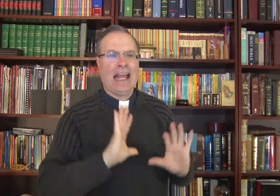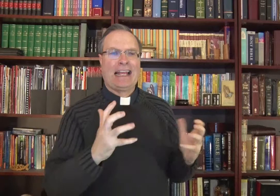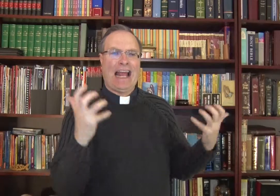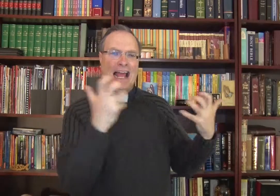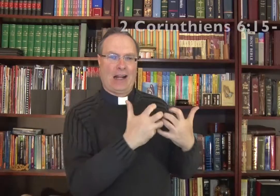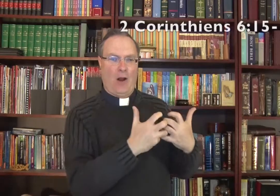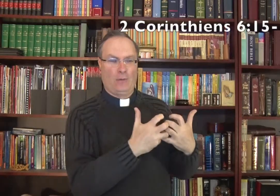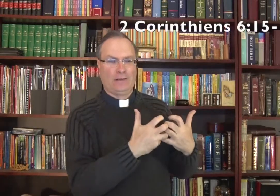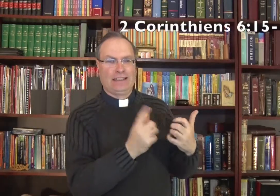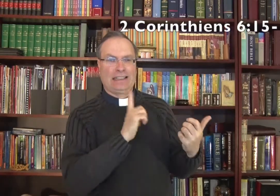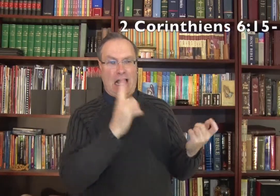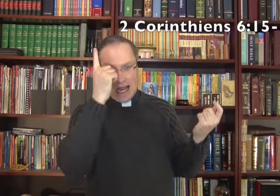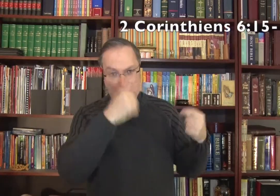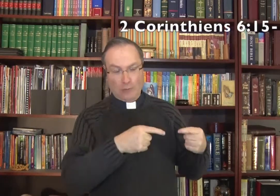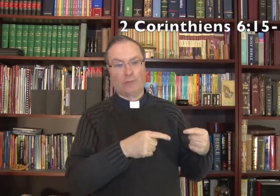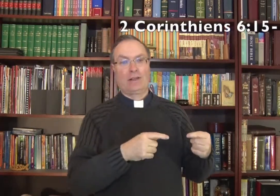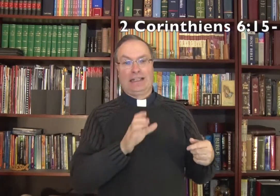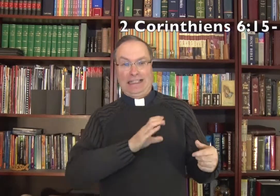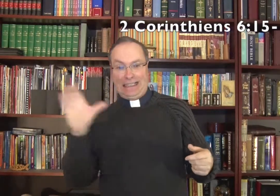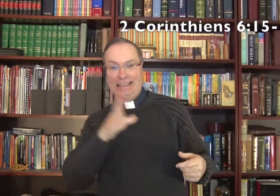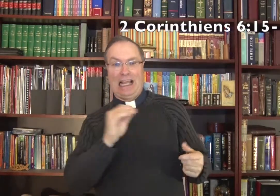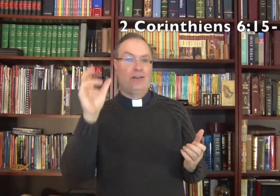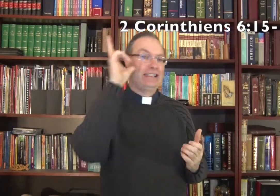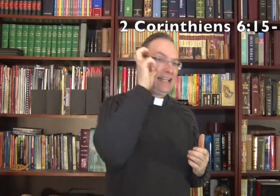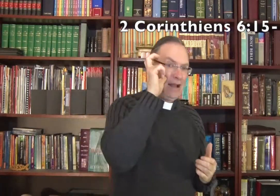«Quel accord y a-t-il entre Christ et le diable?